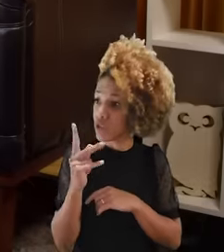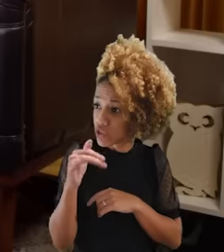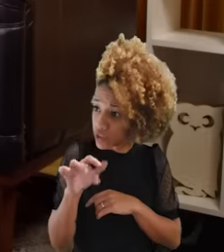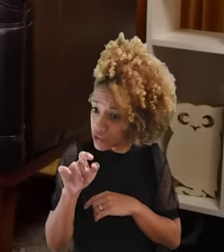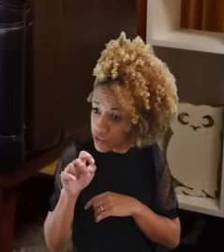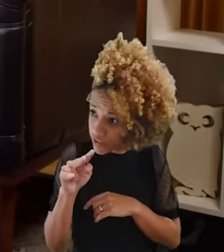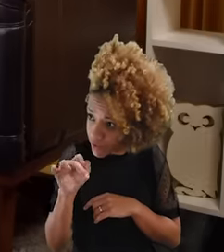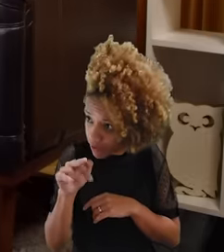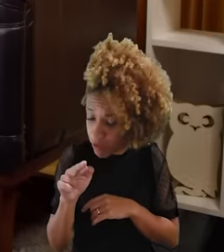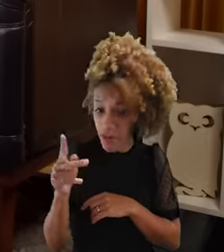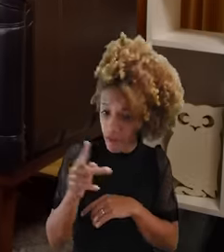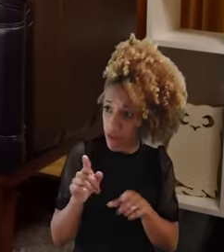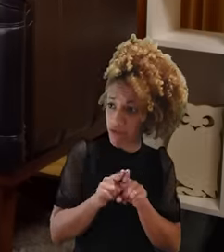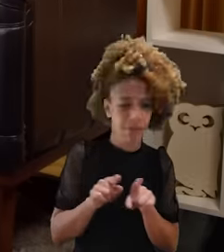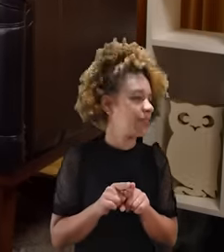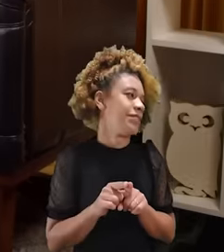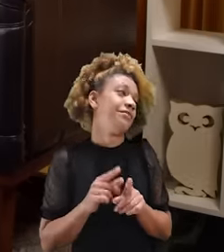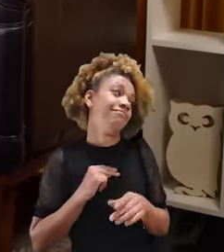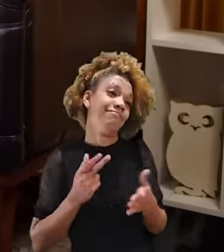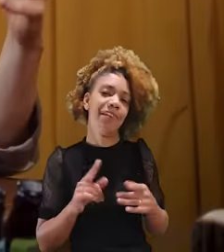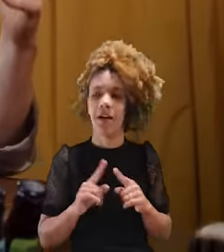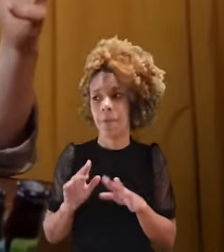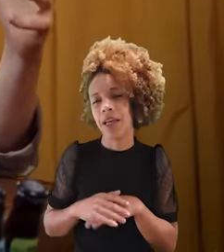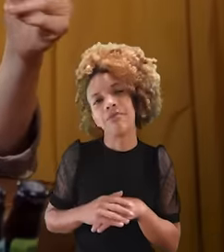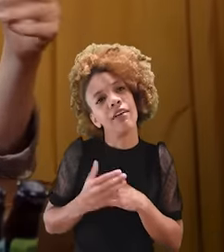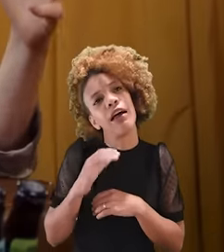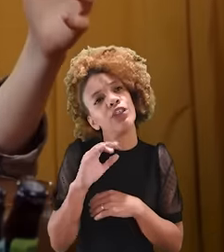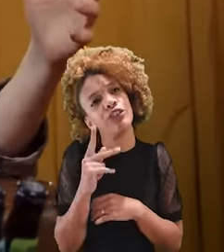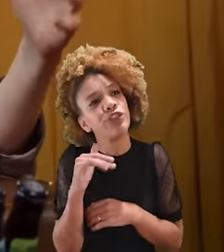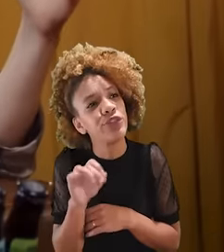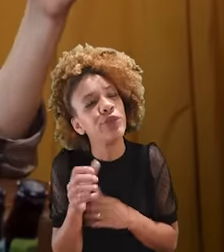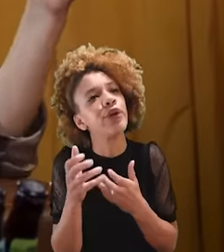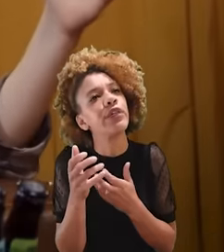ass Poxa não Chico Xavier falou assim o cara falou assim ai Chico eu queria ser evoluído